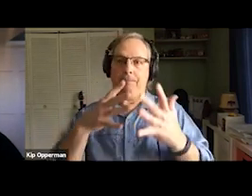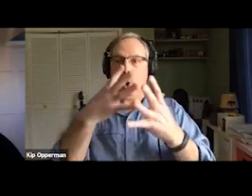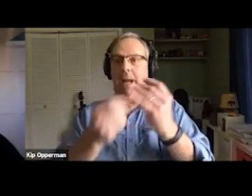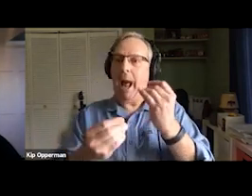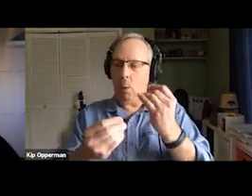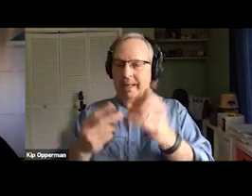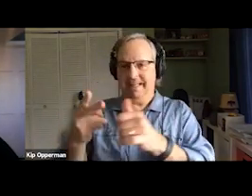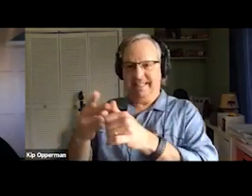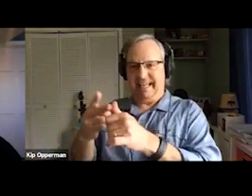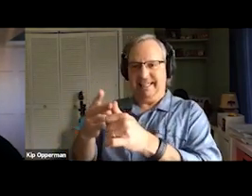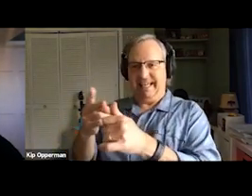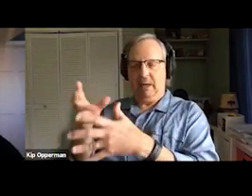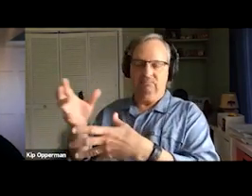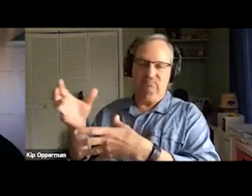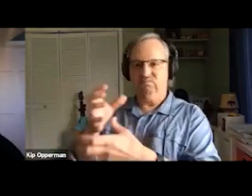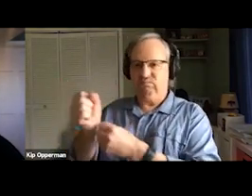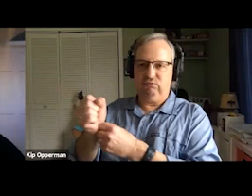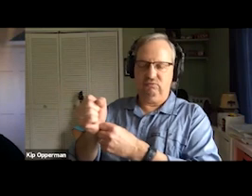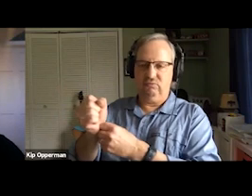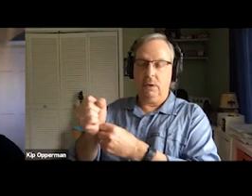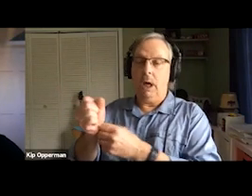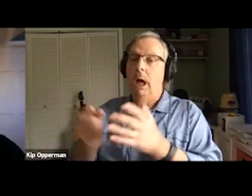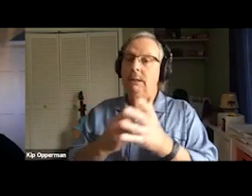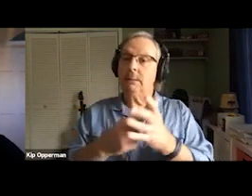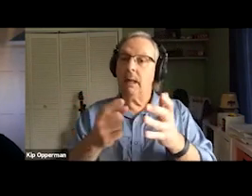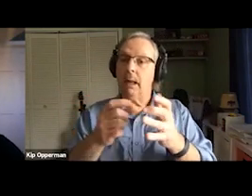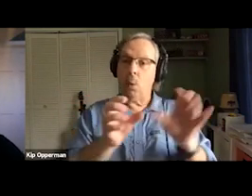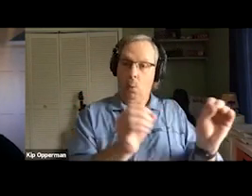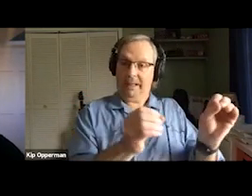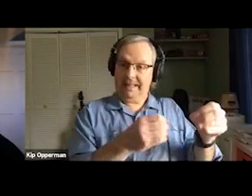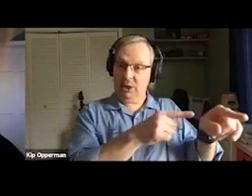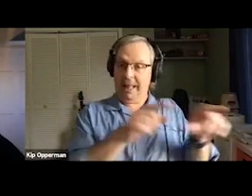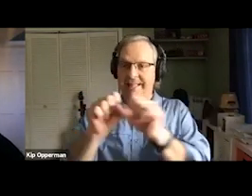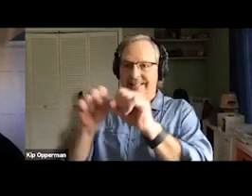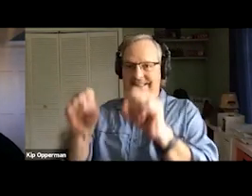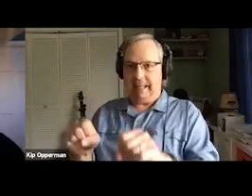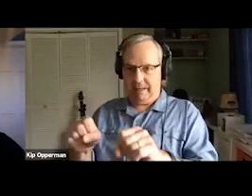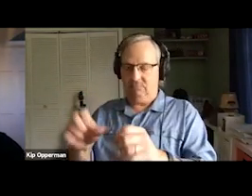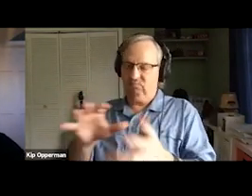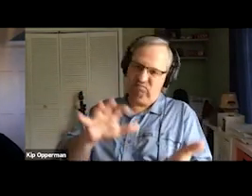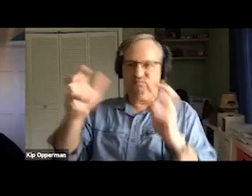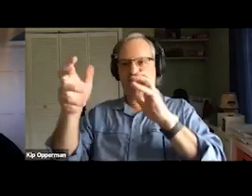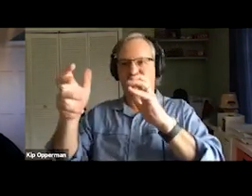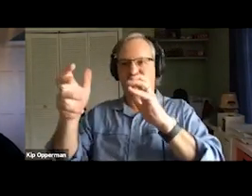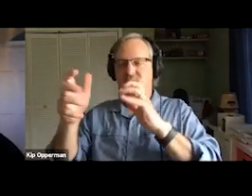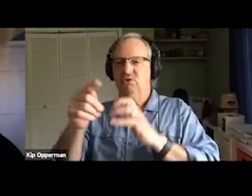Y a veces estamos experimentando traumas sistémicos, tanto organizativos como sistémicos. Entonces están todos estos niveles diferentes.